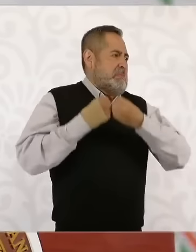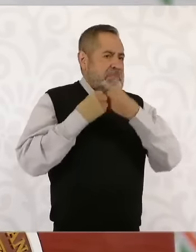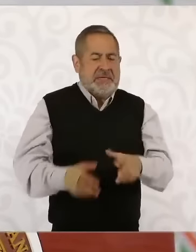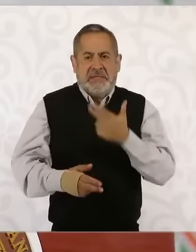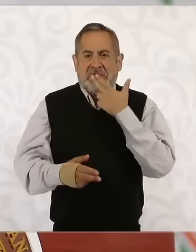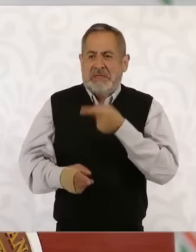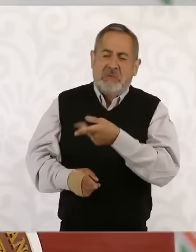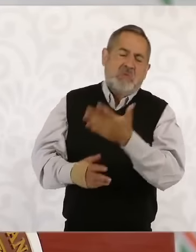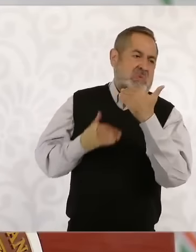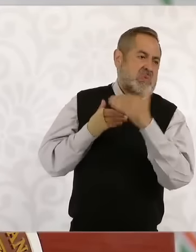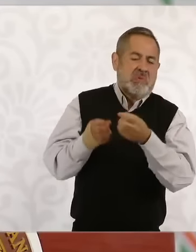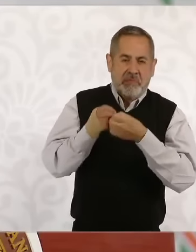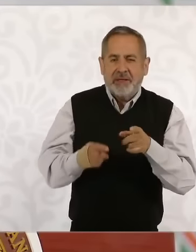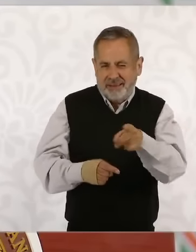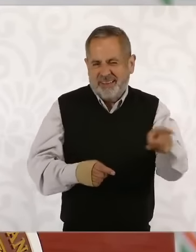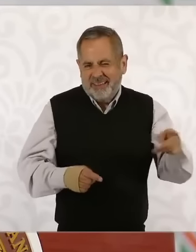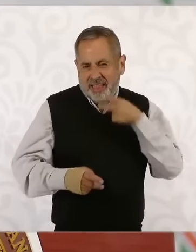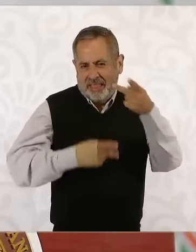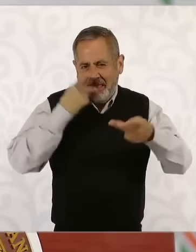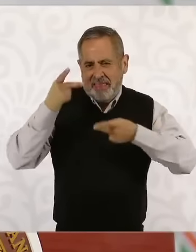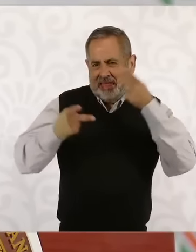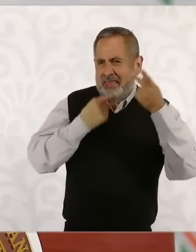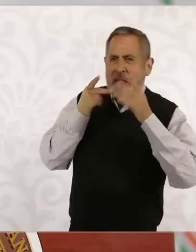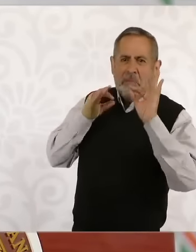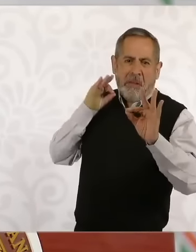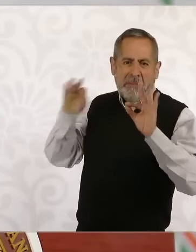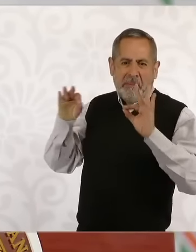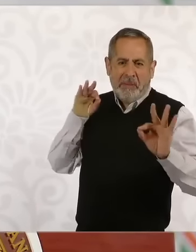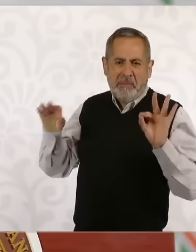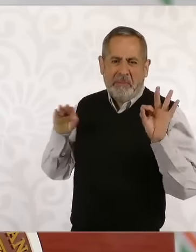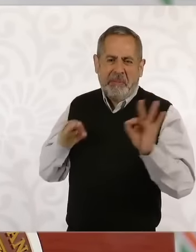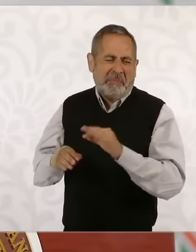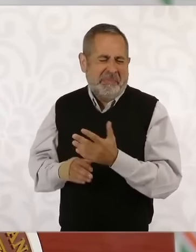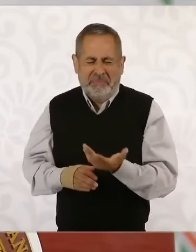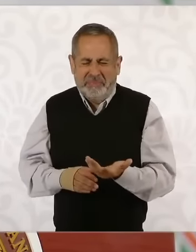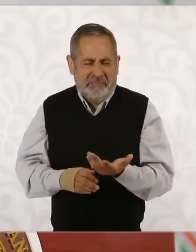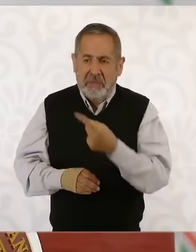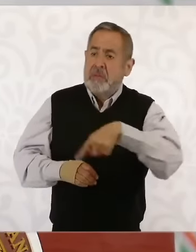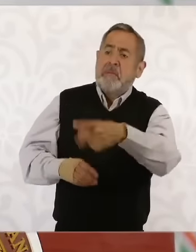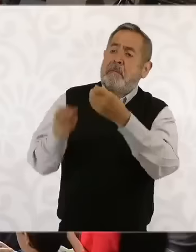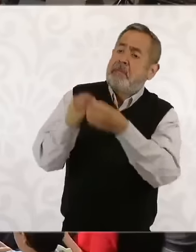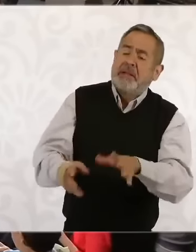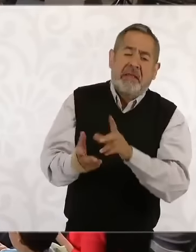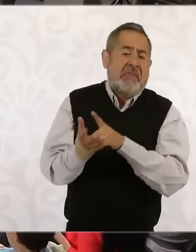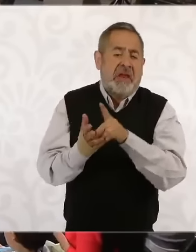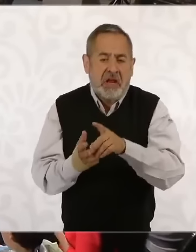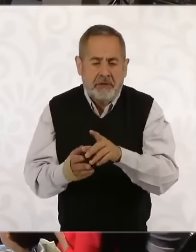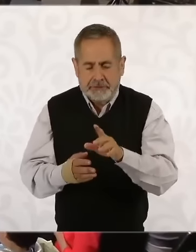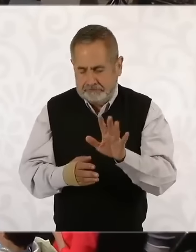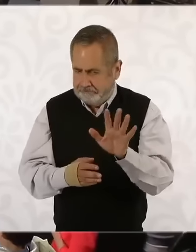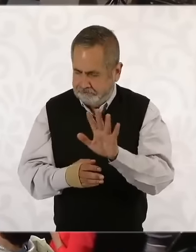la defensa de las personas en relación con sus derechos. Lo cual, como trataré de explicar,